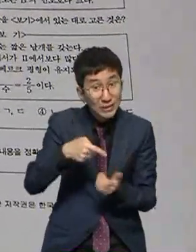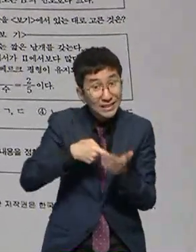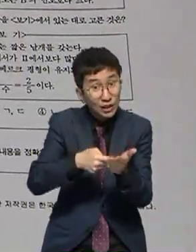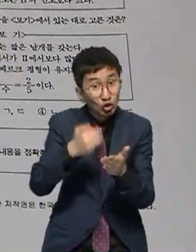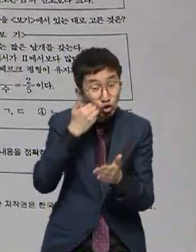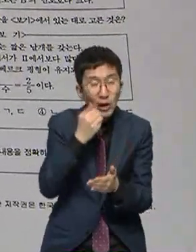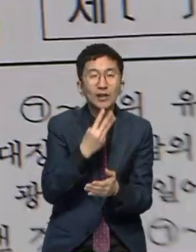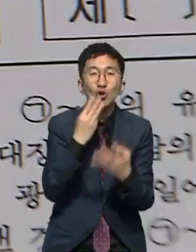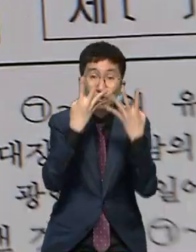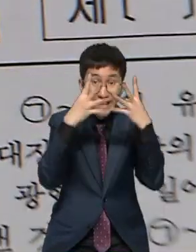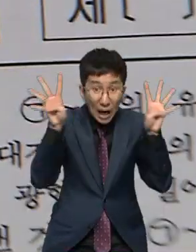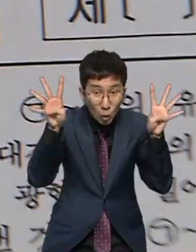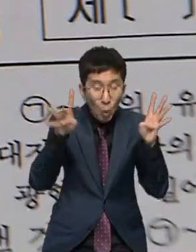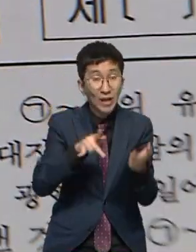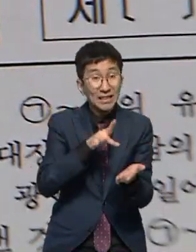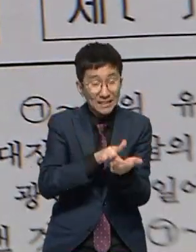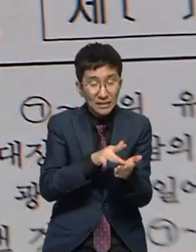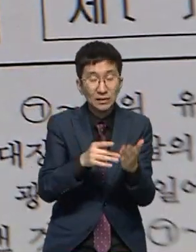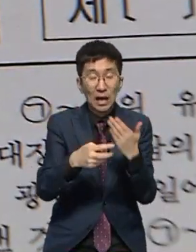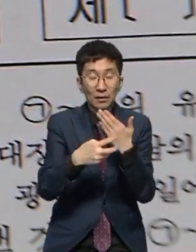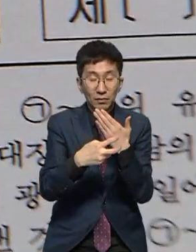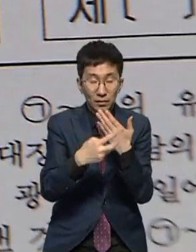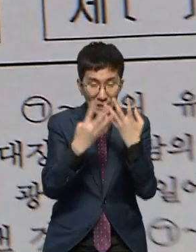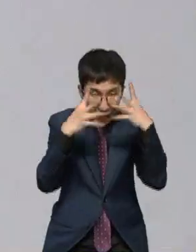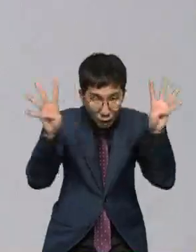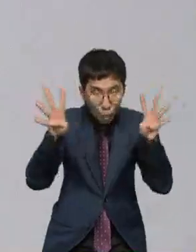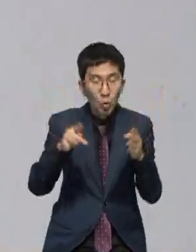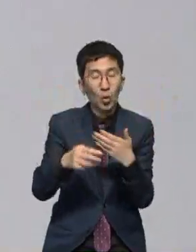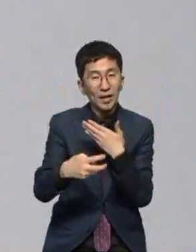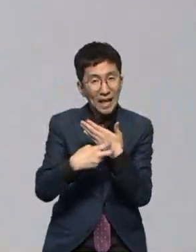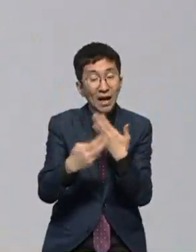약대를 지망하는 최상위권 학생들이 다수여서 이 한 문제의 영향력이 더